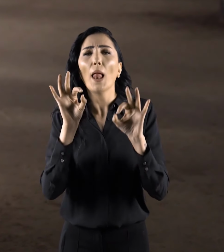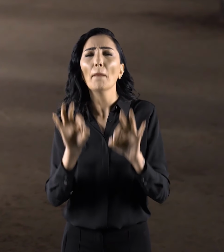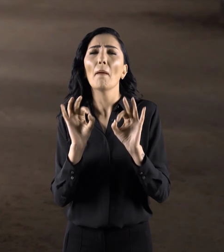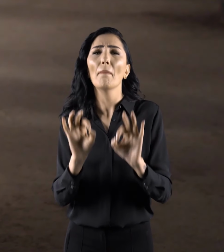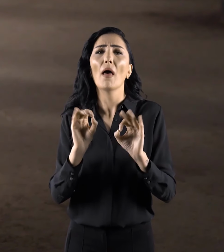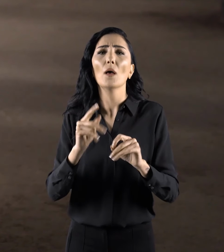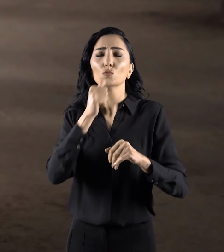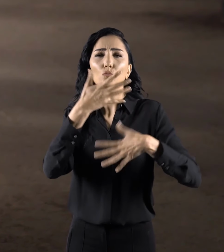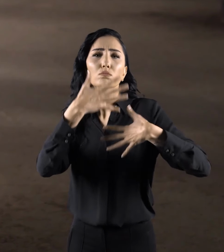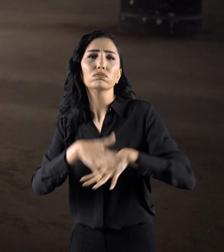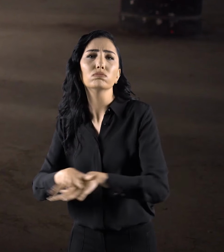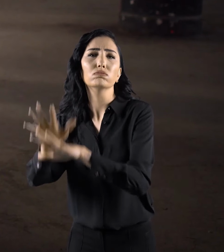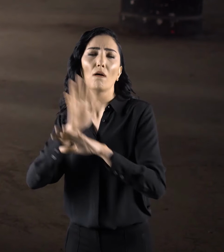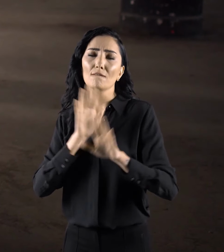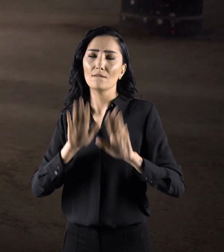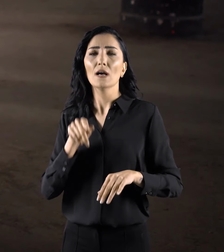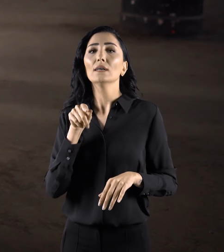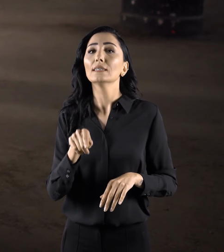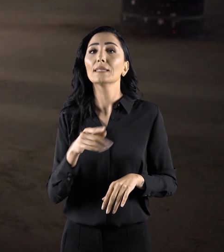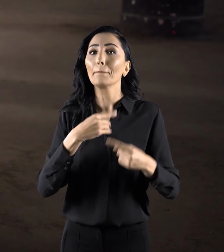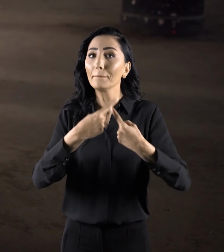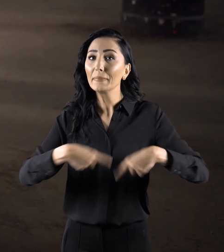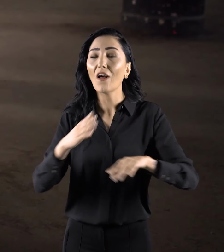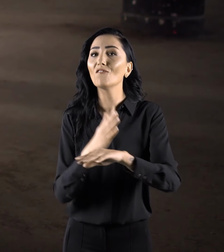Bizler de vatandaş olarak bölgemizin sel riskini önceden öğrenip